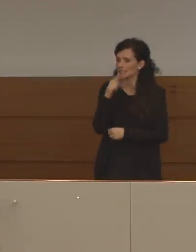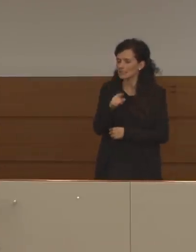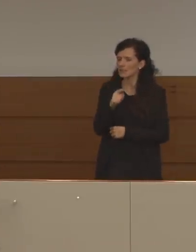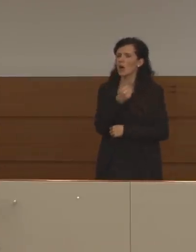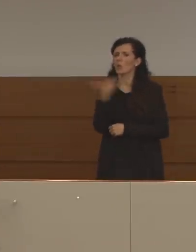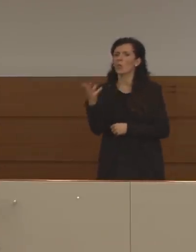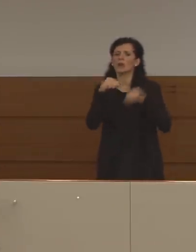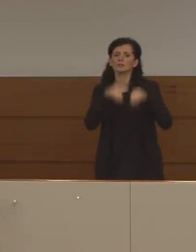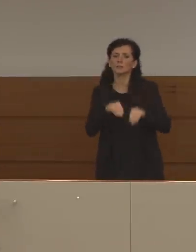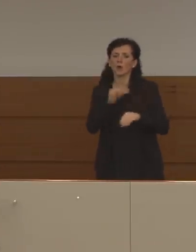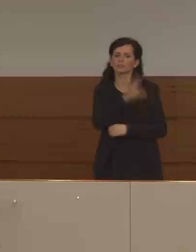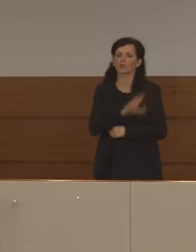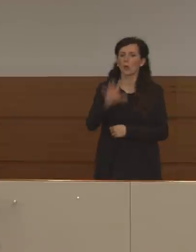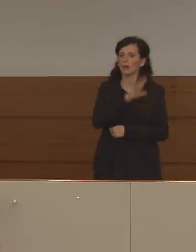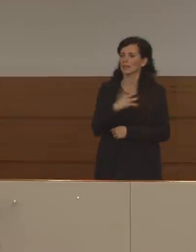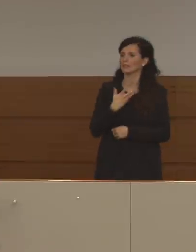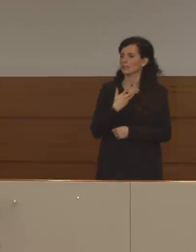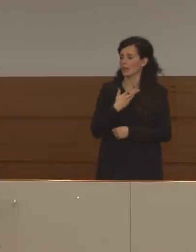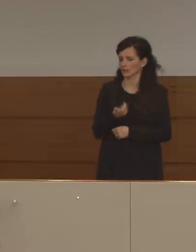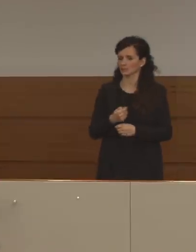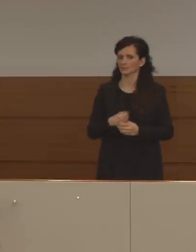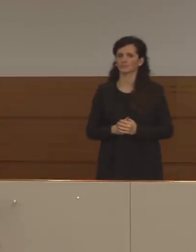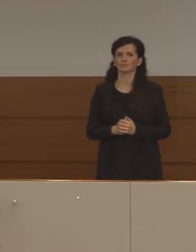se avete un dato del genere, grazie.